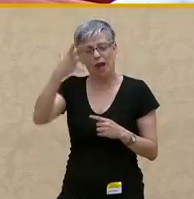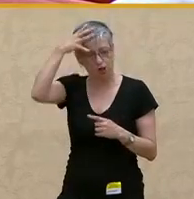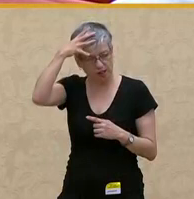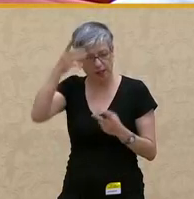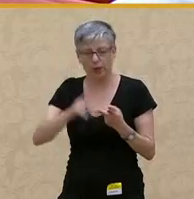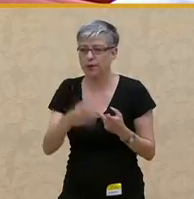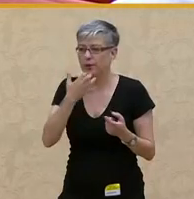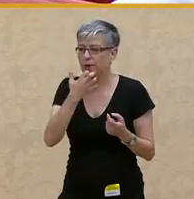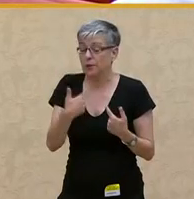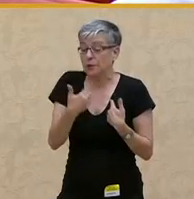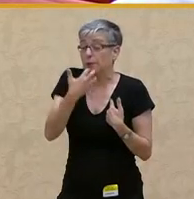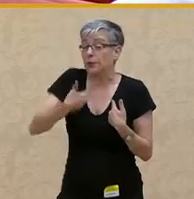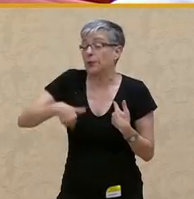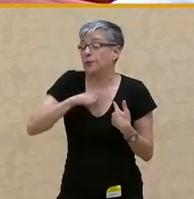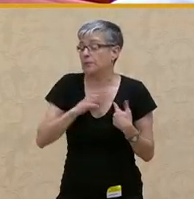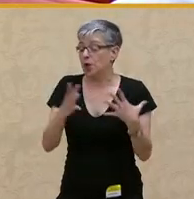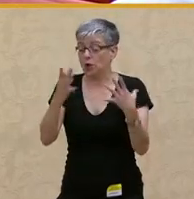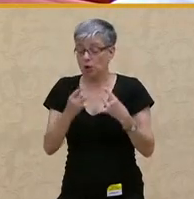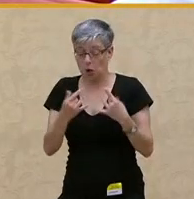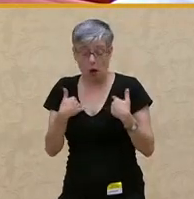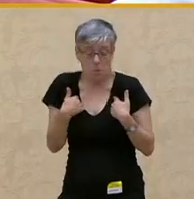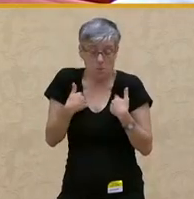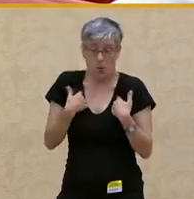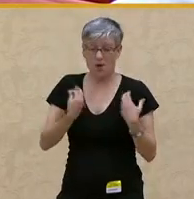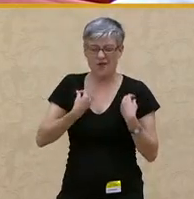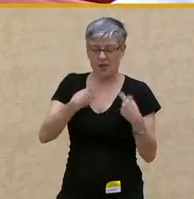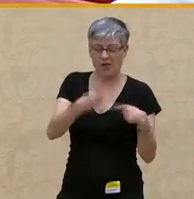cuando no nos toca, no lo vemos cercanos, en el día a día, no afecta a nuestros familiares